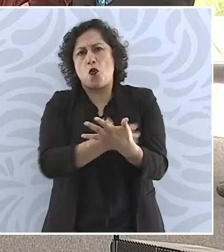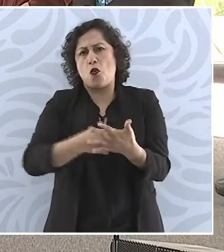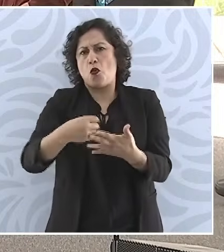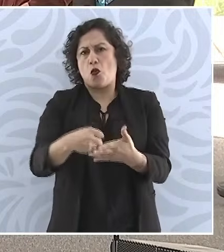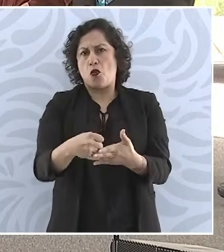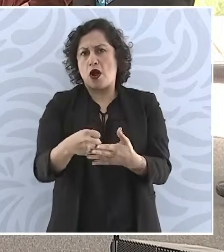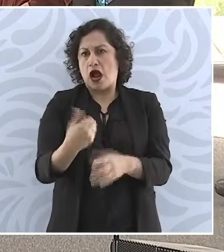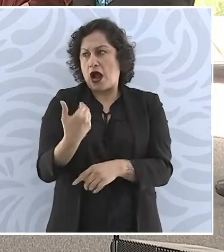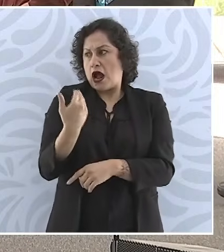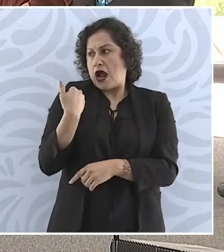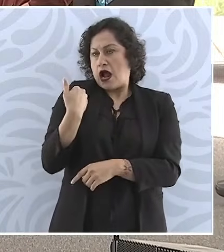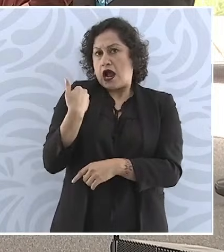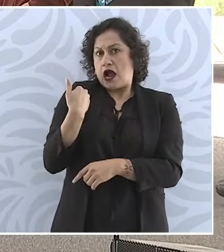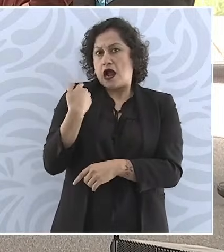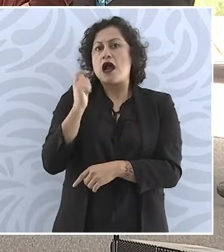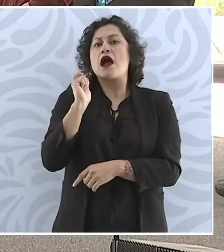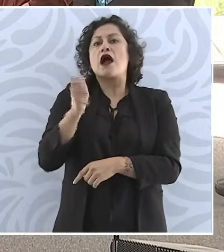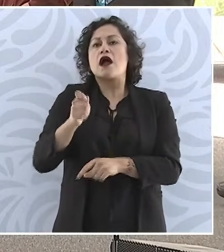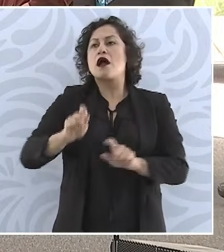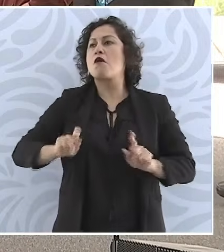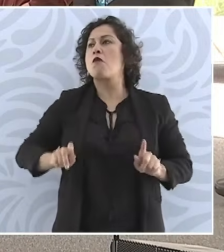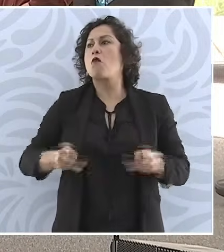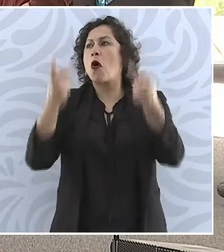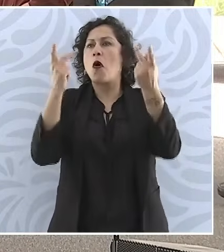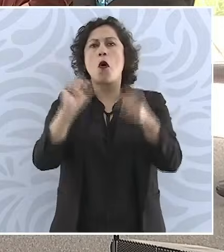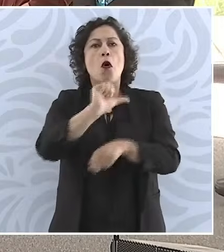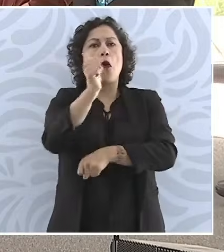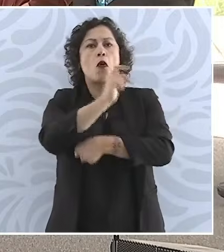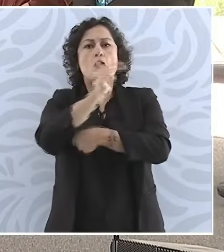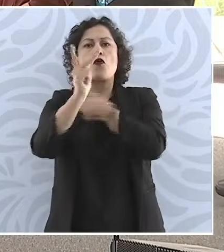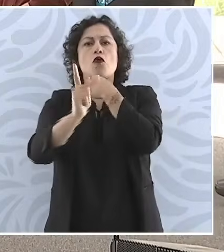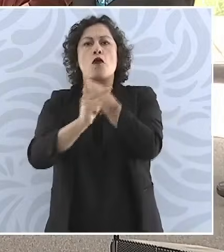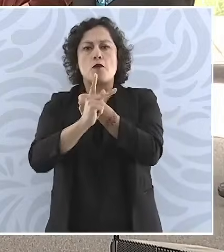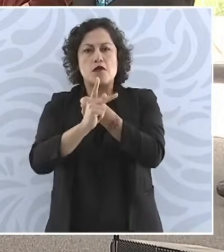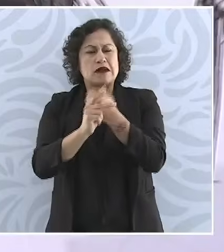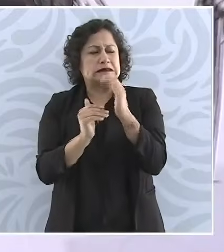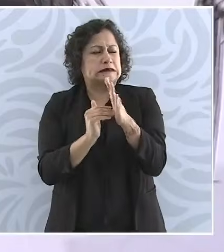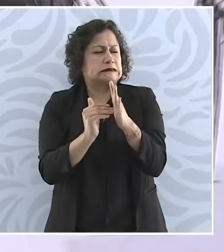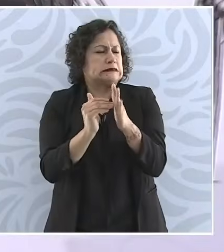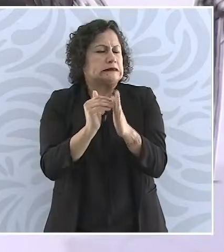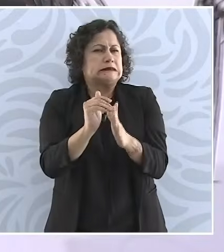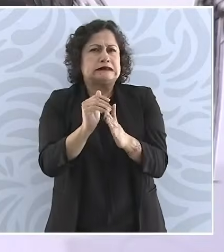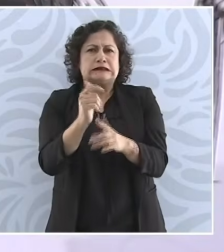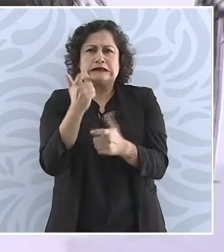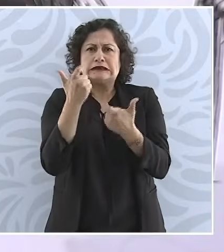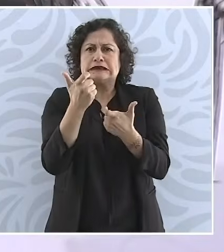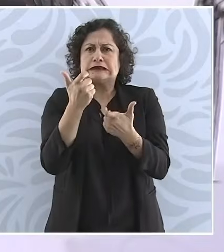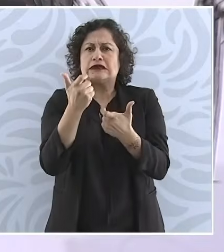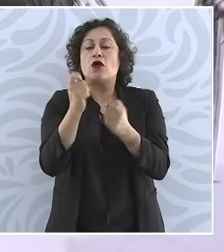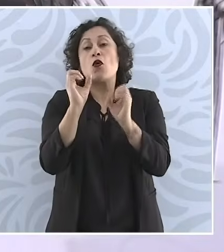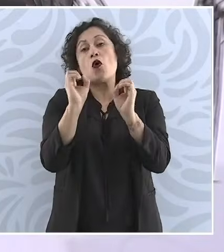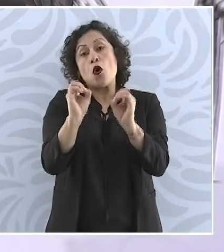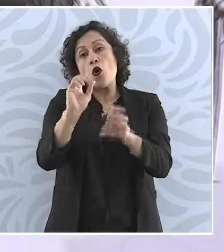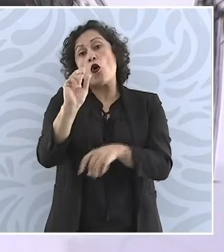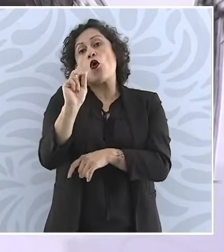fueron para beneficio de los mexicanos millones y millones de pesos o dólares que han ido a parar a